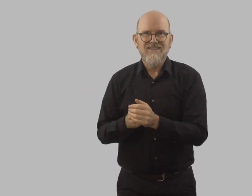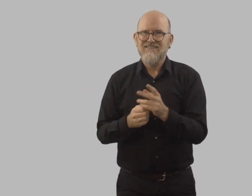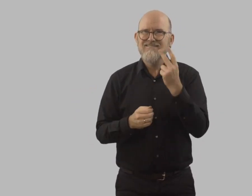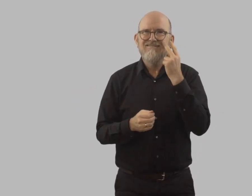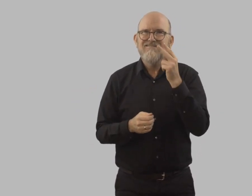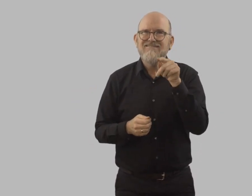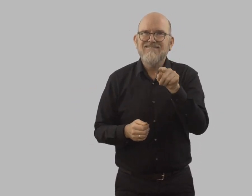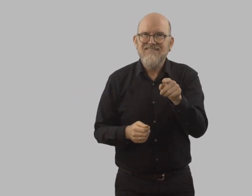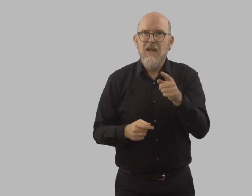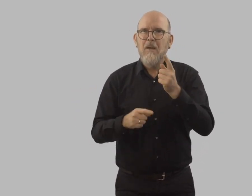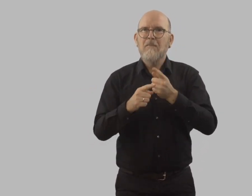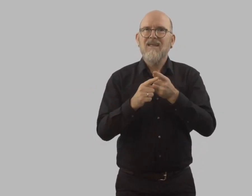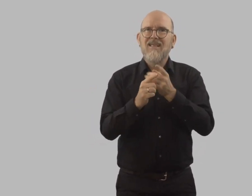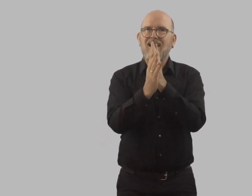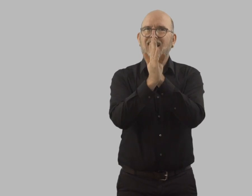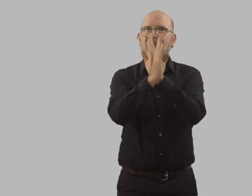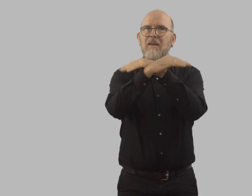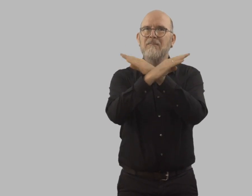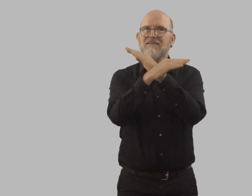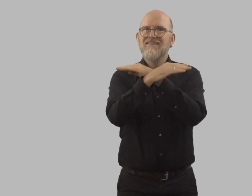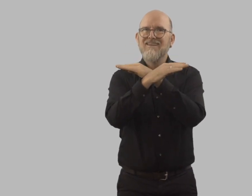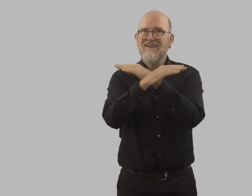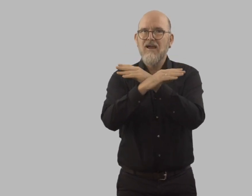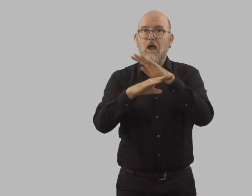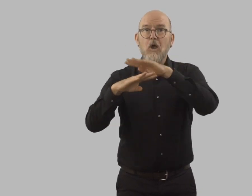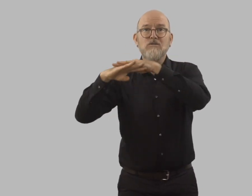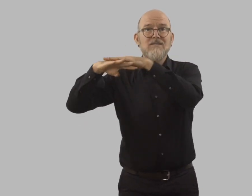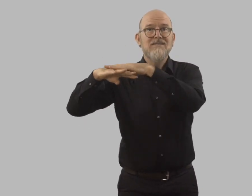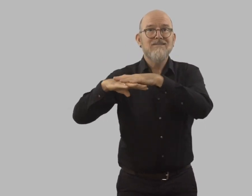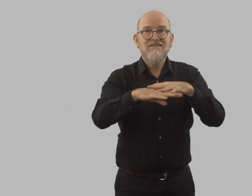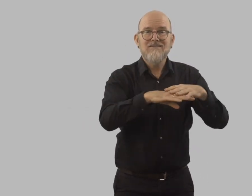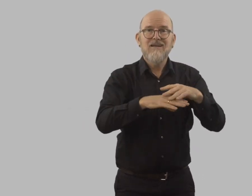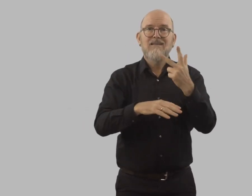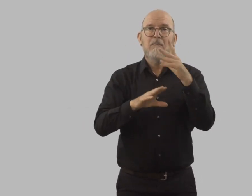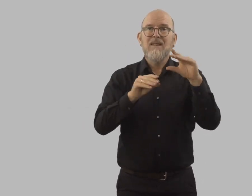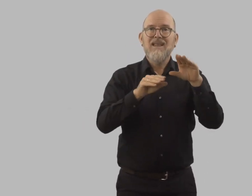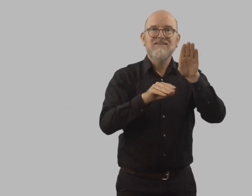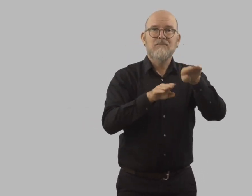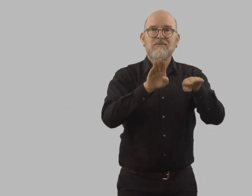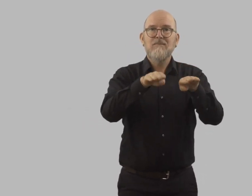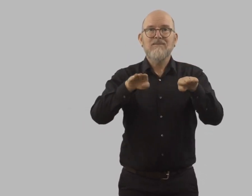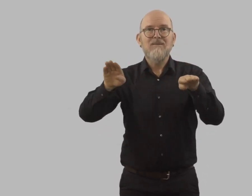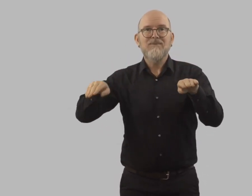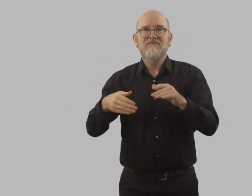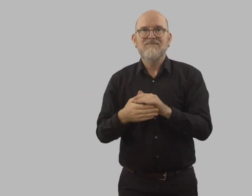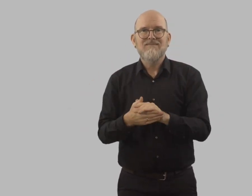Dieses klappbare Metallgestell mit Gitterrost und drei Matratzenteilen